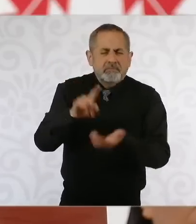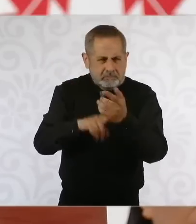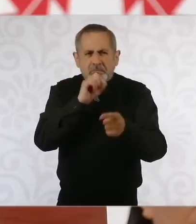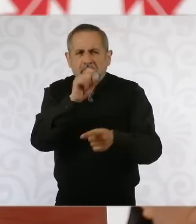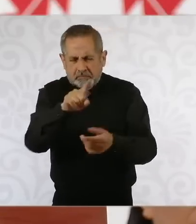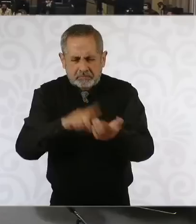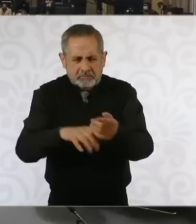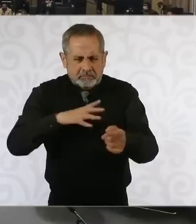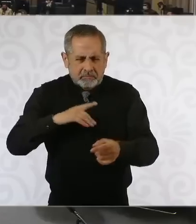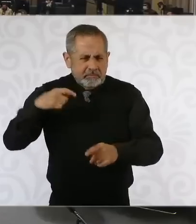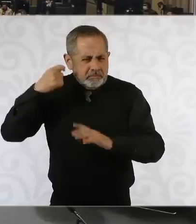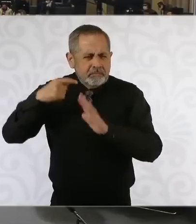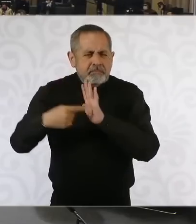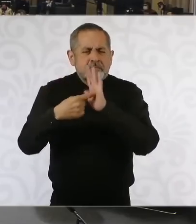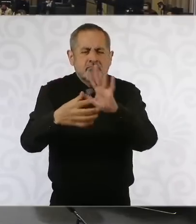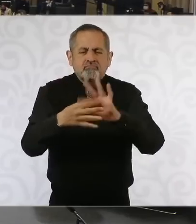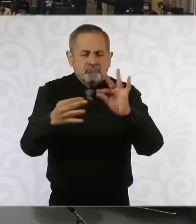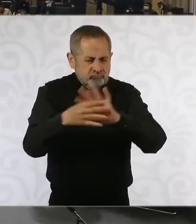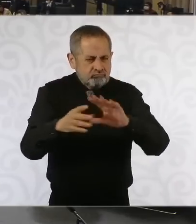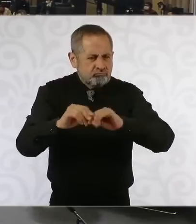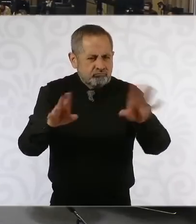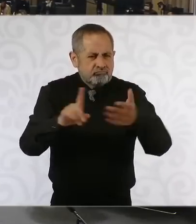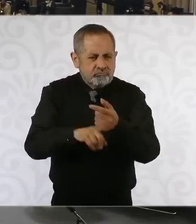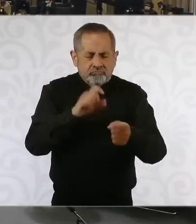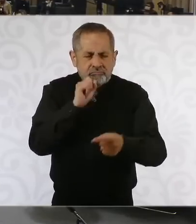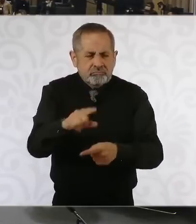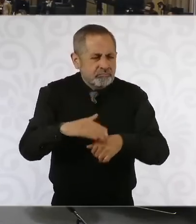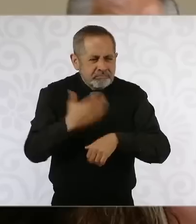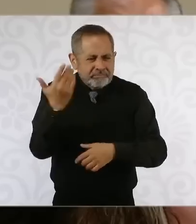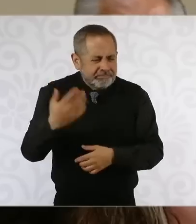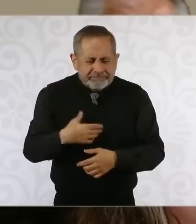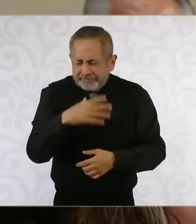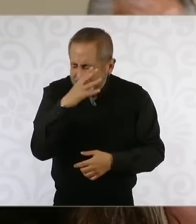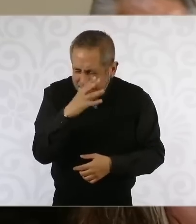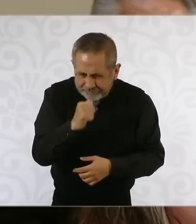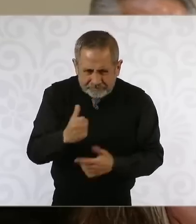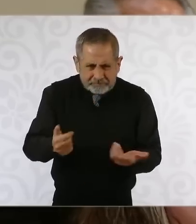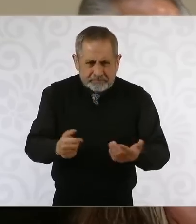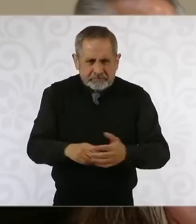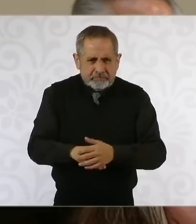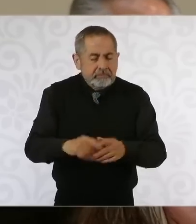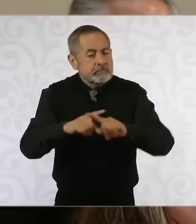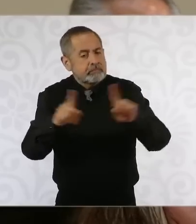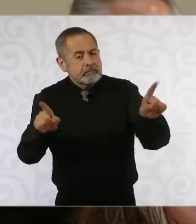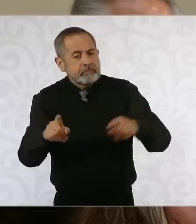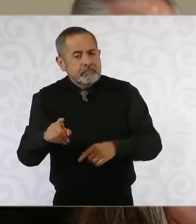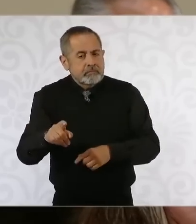hacían la exposición de Por qué no por qué no que también es una droga muy por